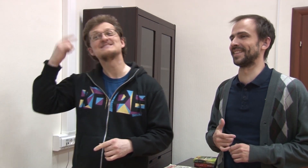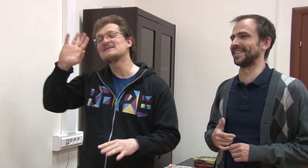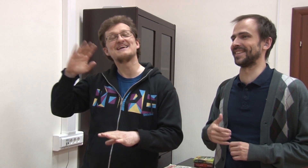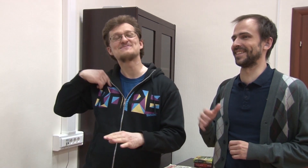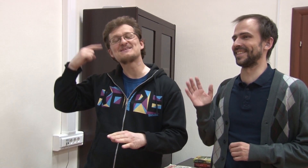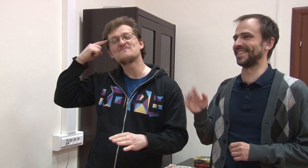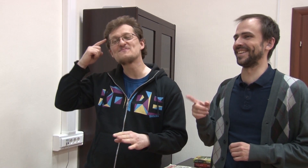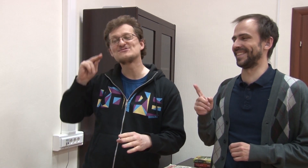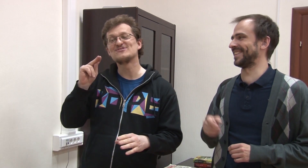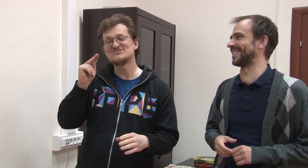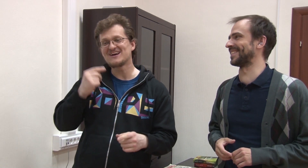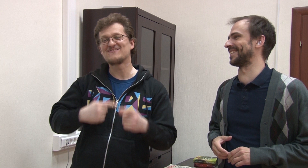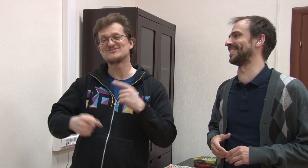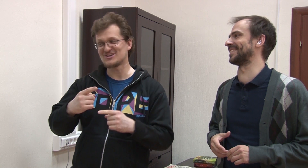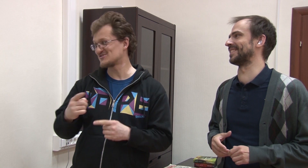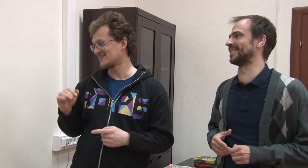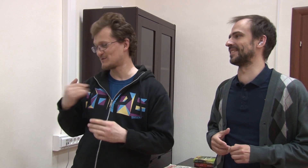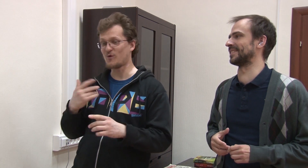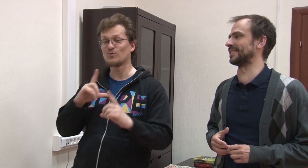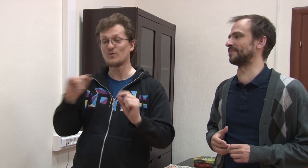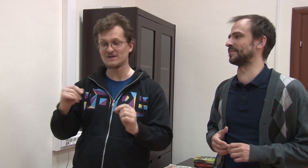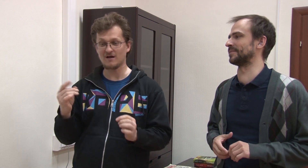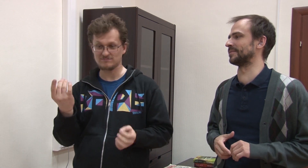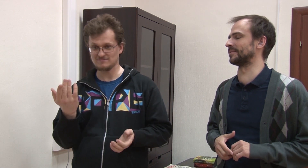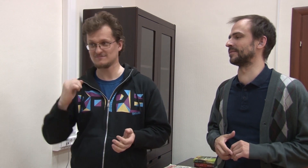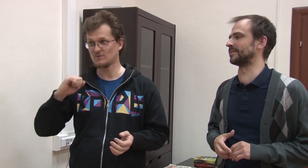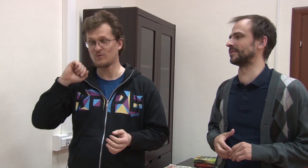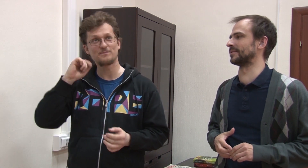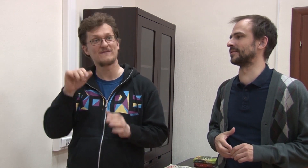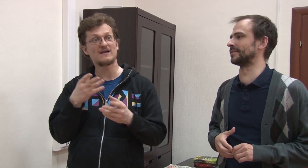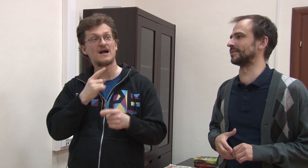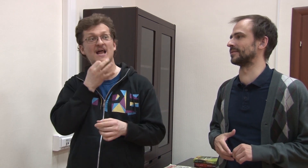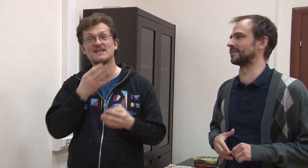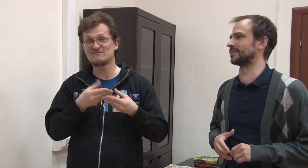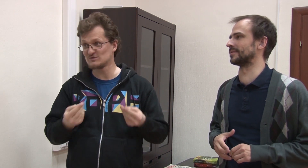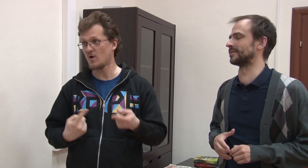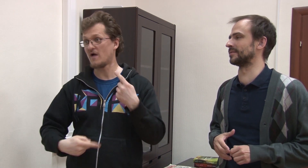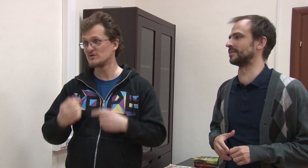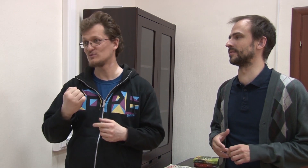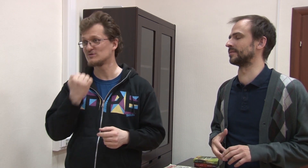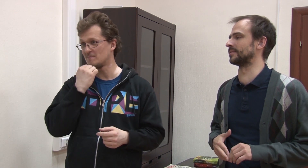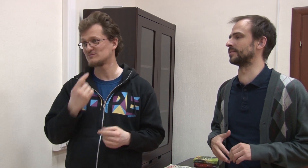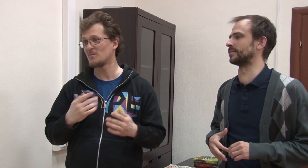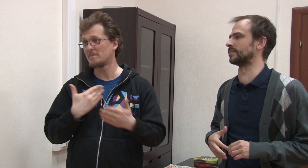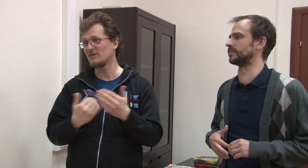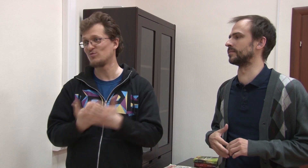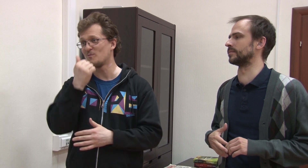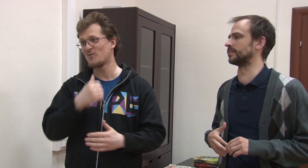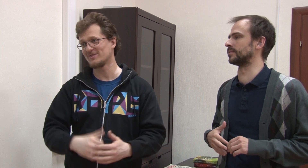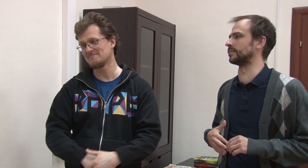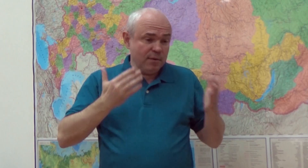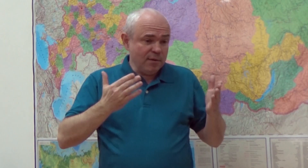Мы помним, как Чехов возвращался. Он уехал ранней весной, а вернулся в Москву перед Новым годом.